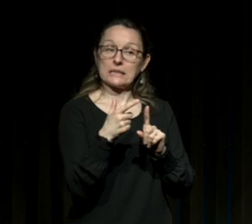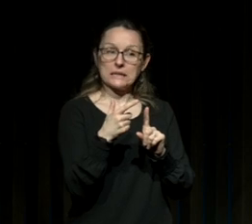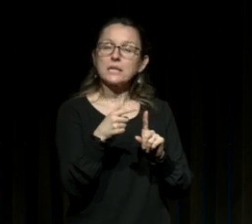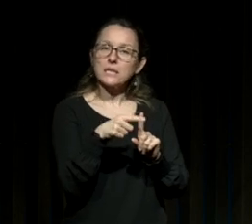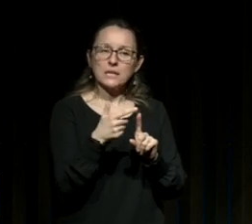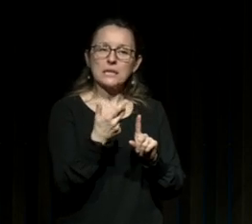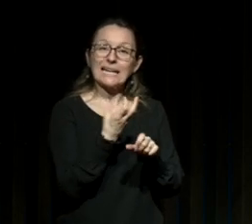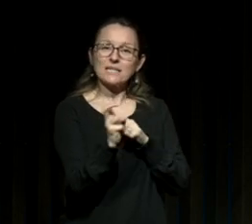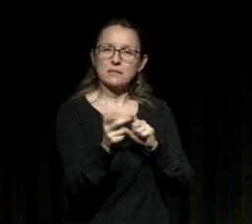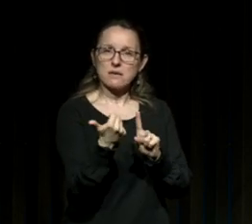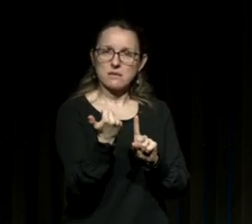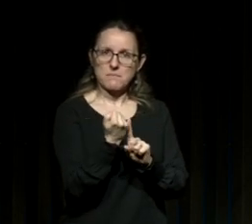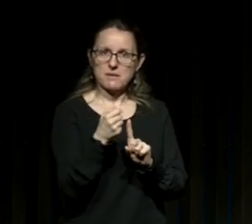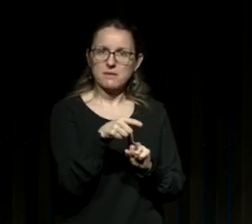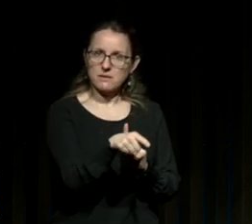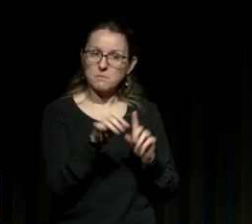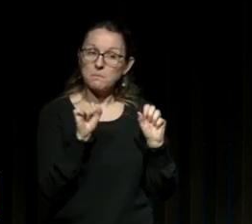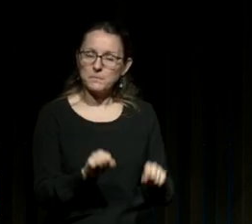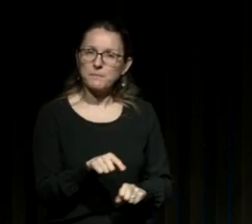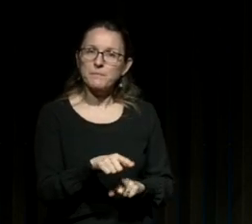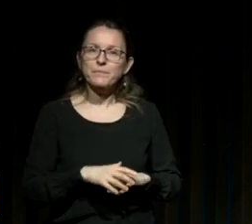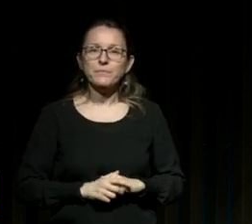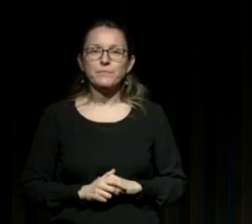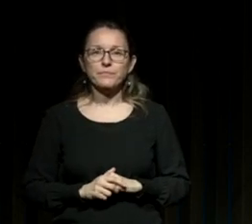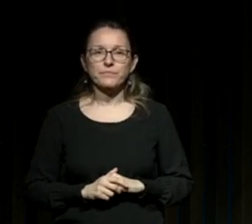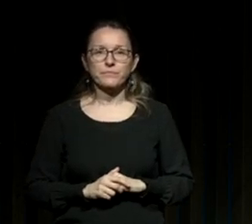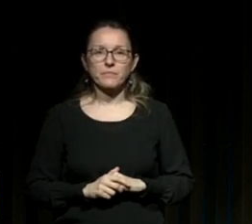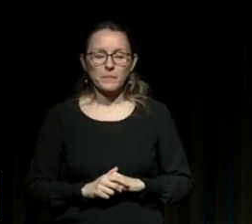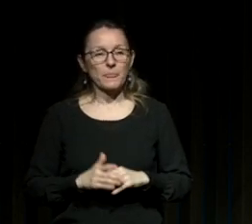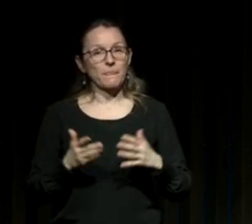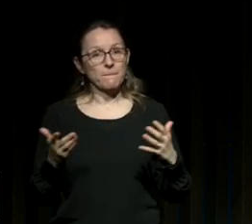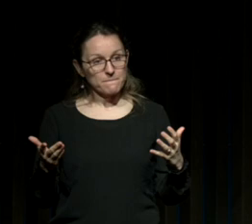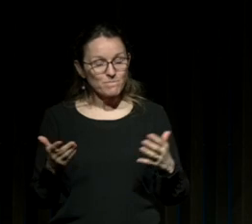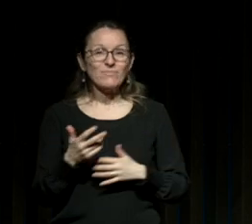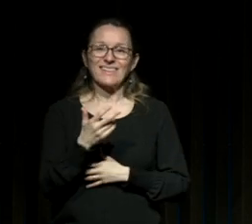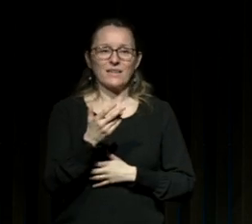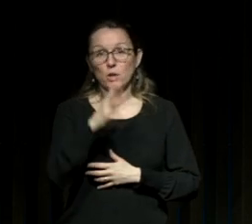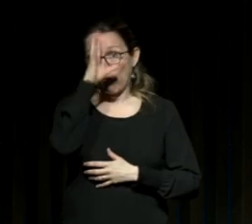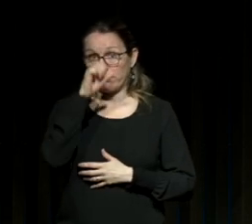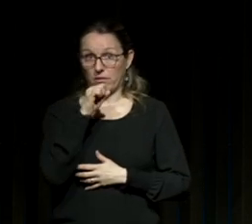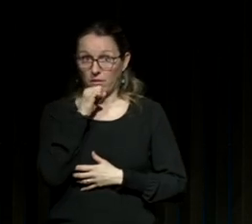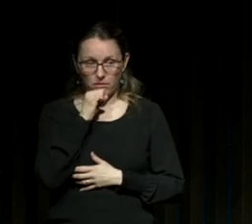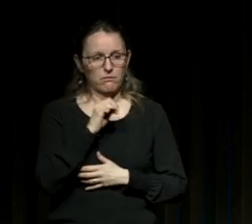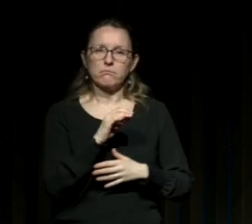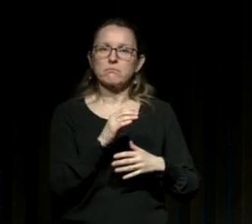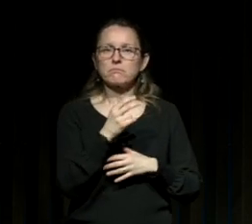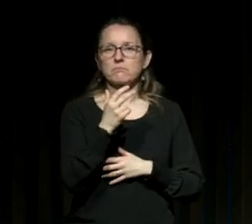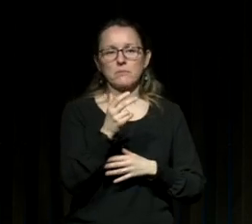de faire un diabète et on les répartit en trois groupes au hasard médicaments qui vont prendre